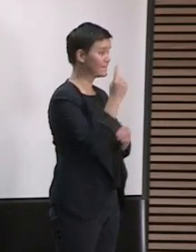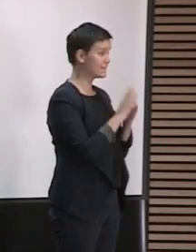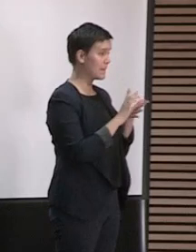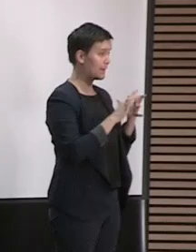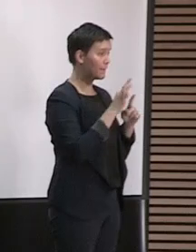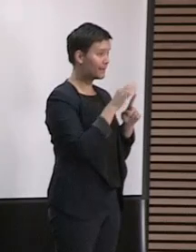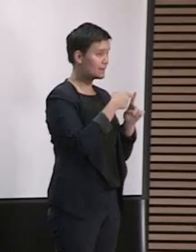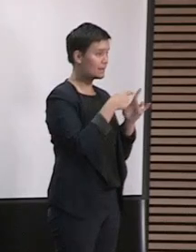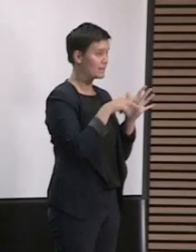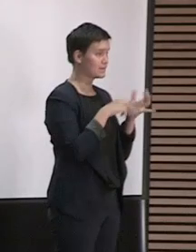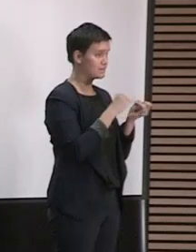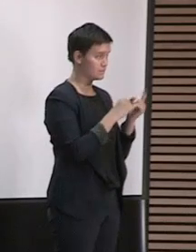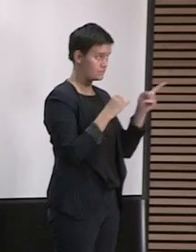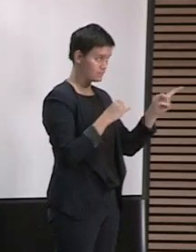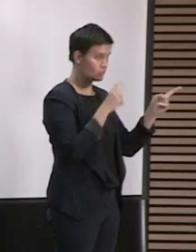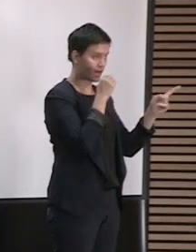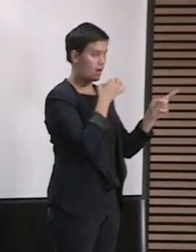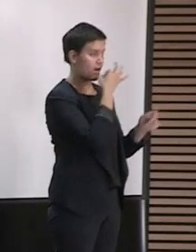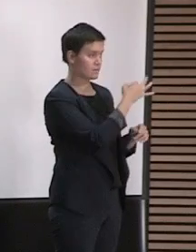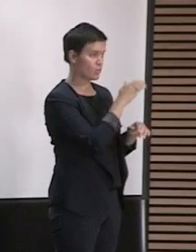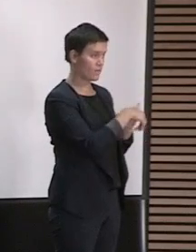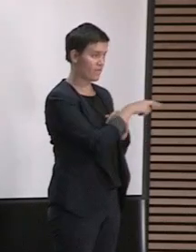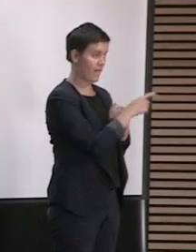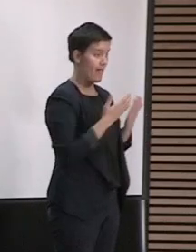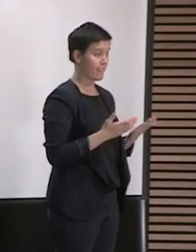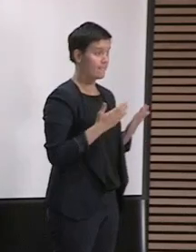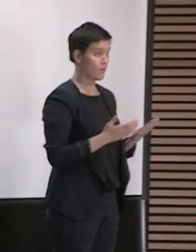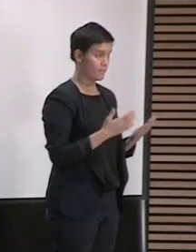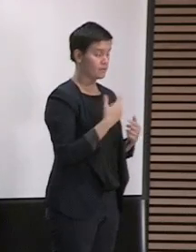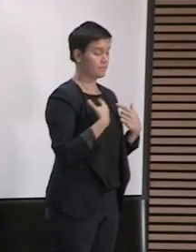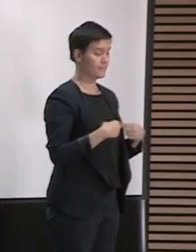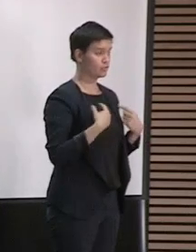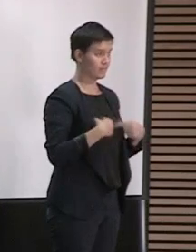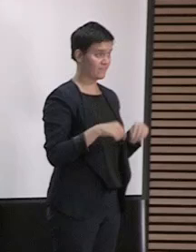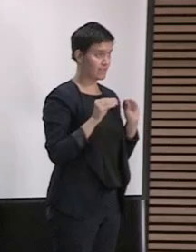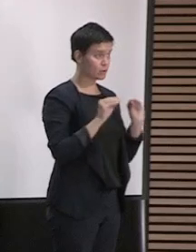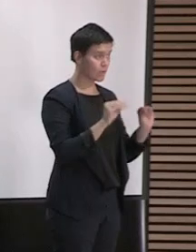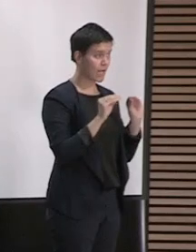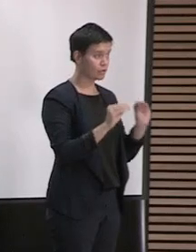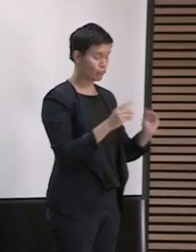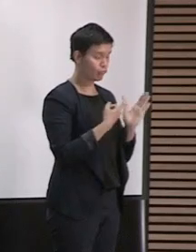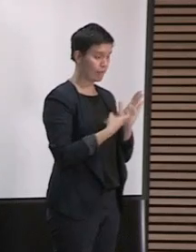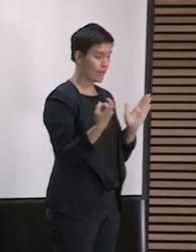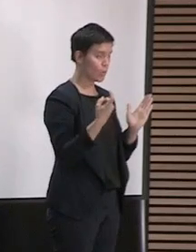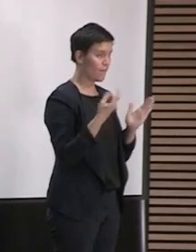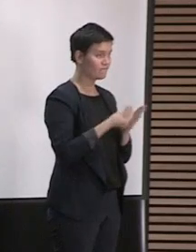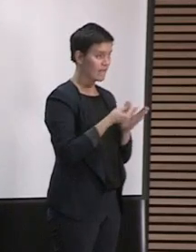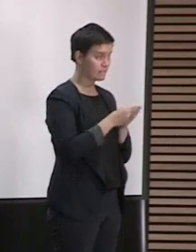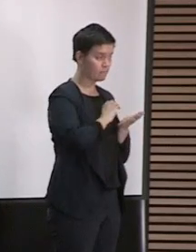kua rite mo enei mahi e kore e tupu? RAIWHI